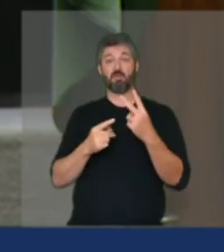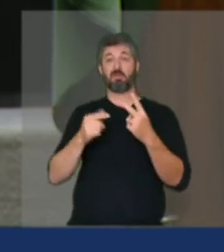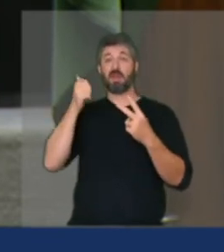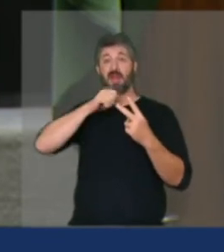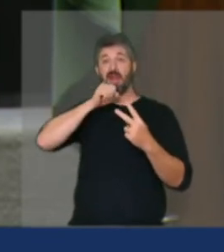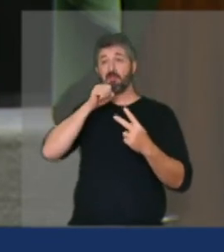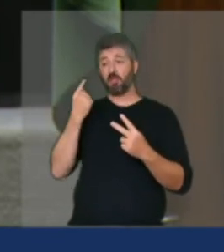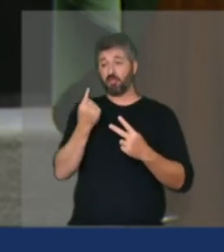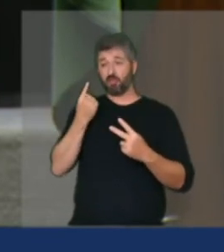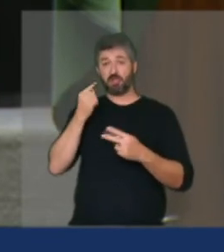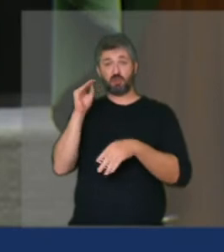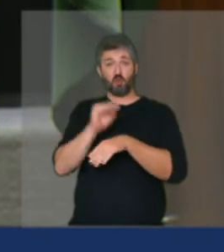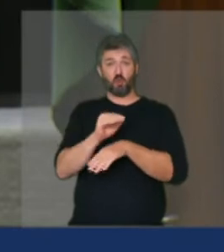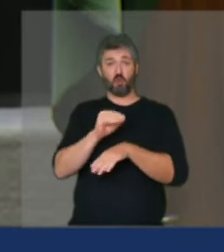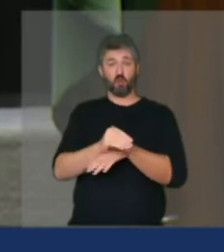CRIOU SOZINHA, ALÉM DA DUPLA